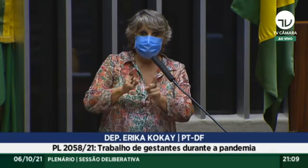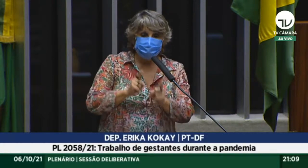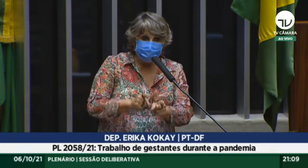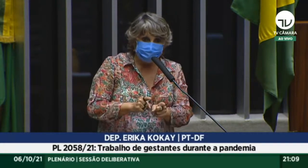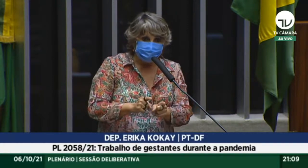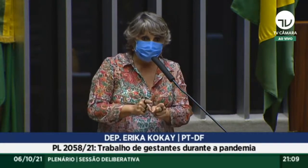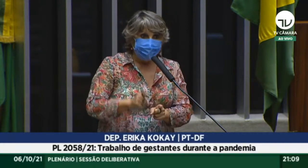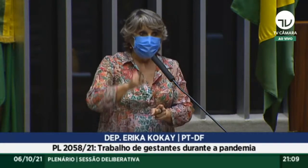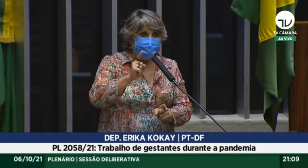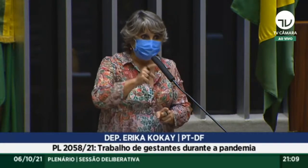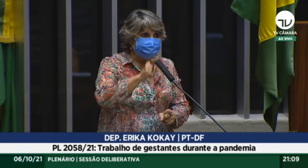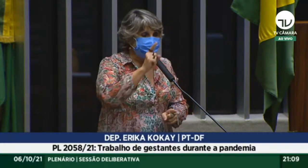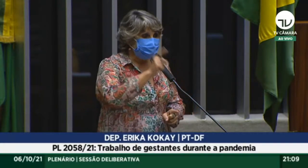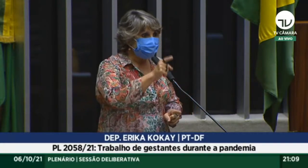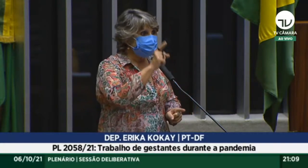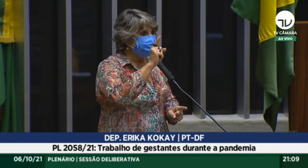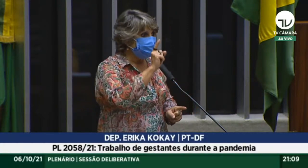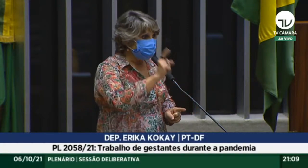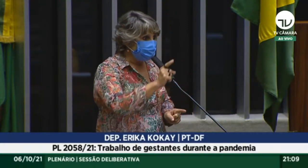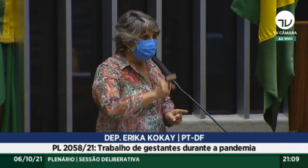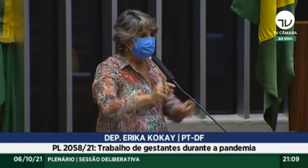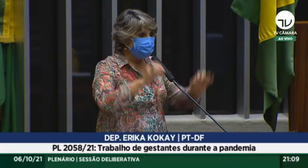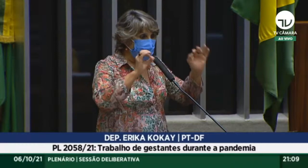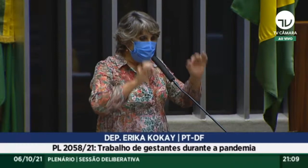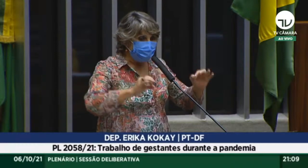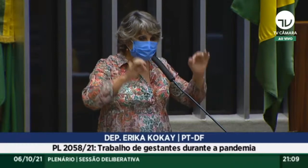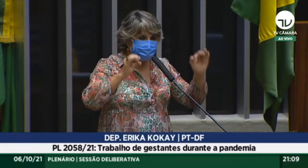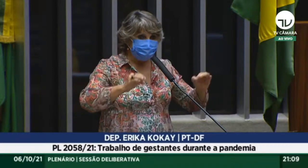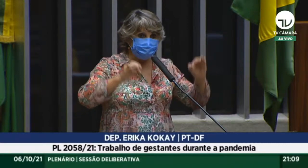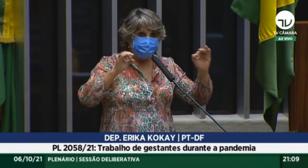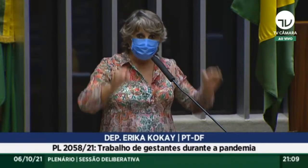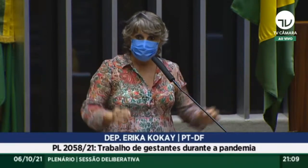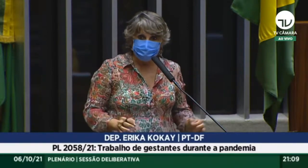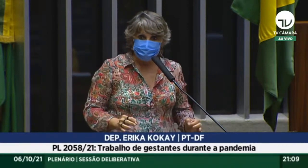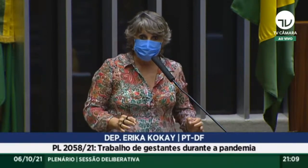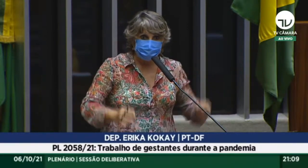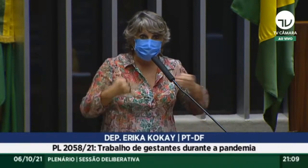PICAS, OU PARA AS INSTITUIÇÕES FILANTRÓPICAS, ESTAMOS DE ACORDO COM ISSO, MAS NÃO COMO ESTÁ ...